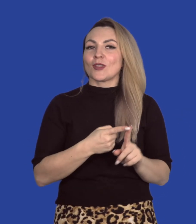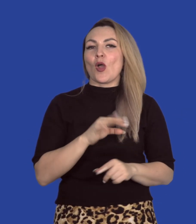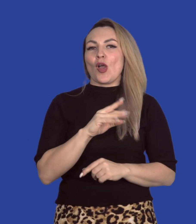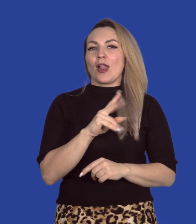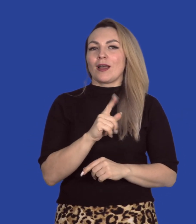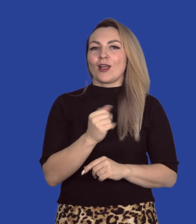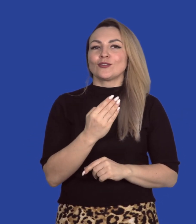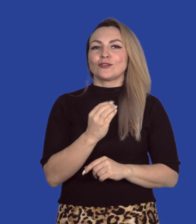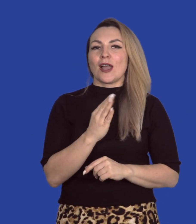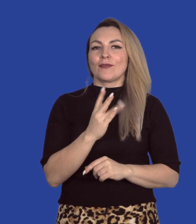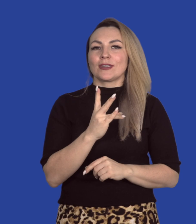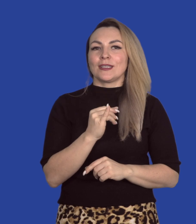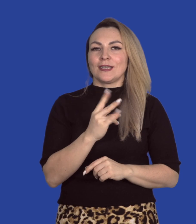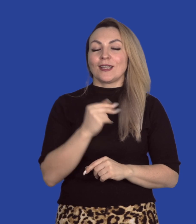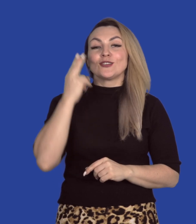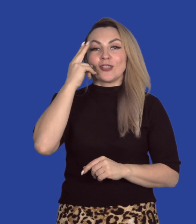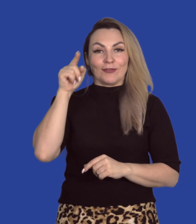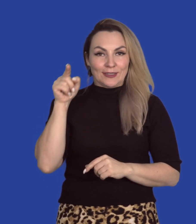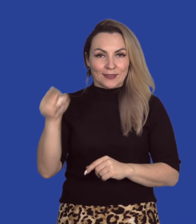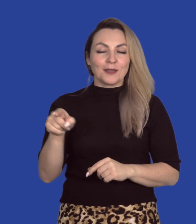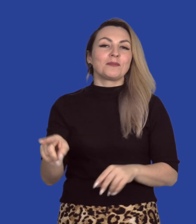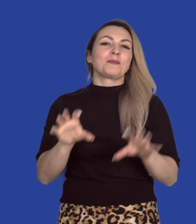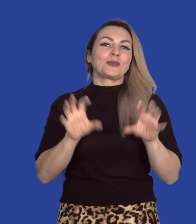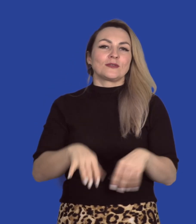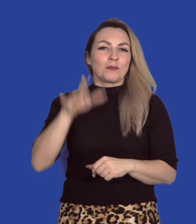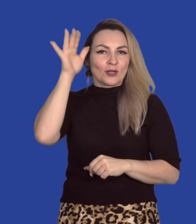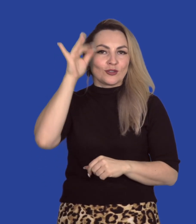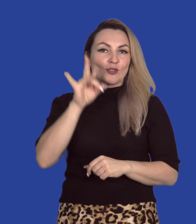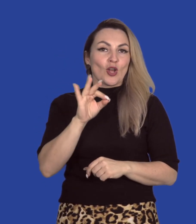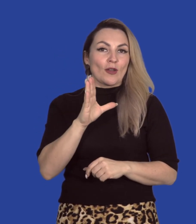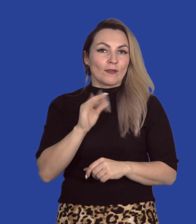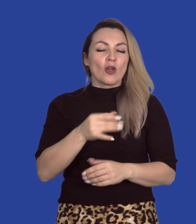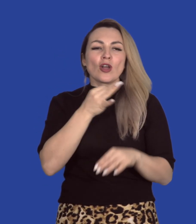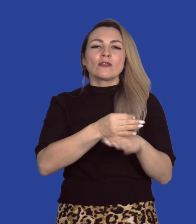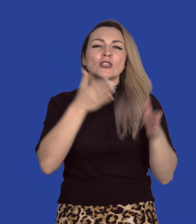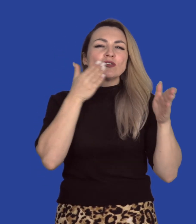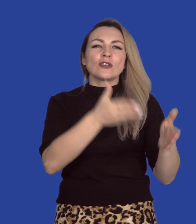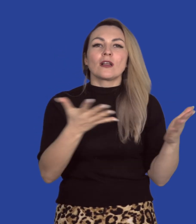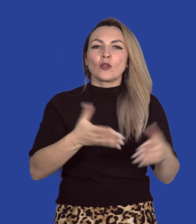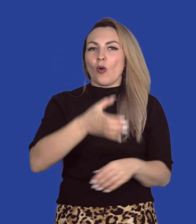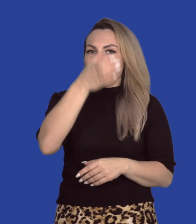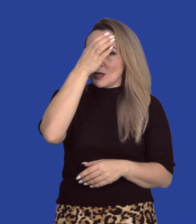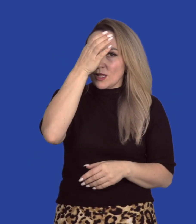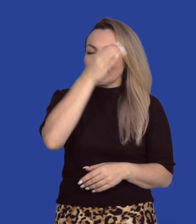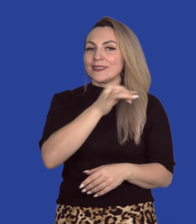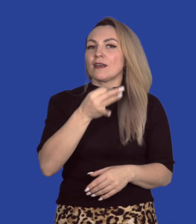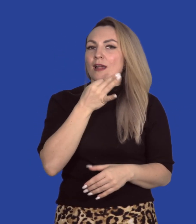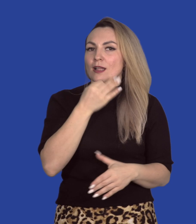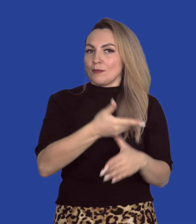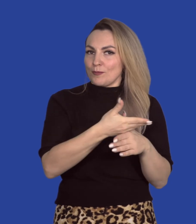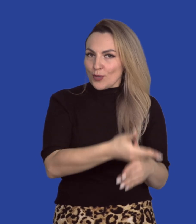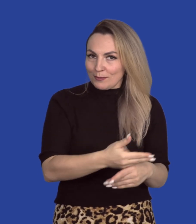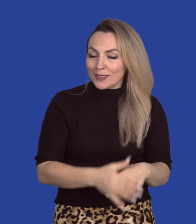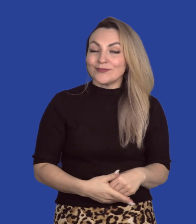Ольга Шевнина, председатель Башкирского РО ВОГ - курирует направление образования и ранней помощи.